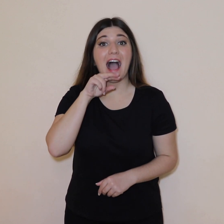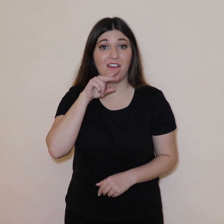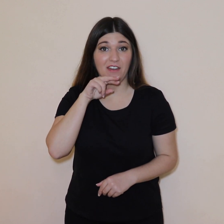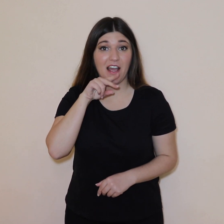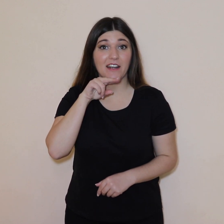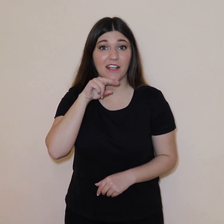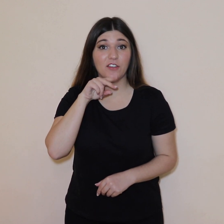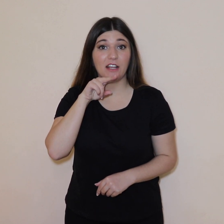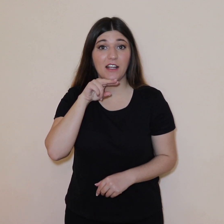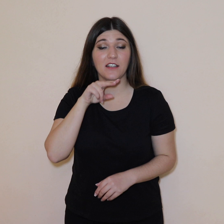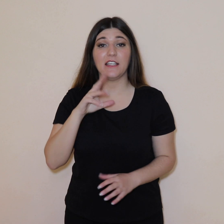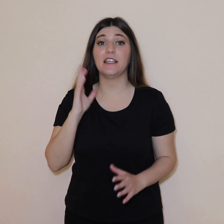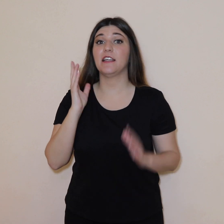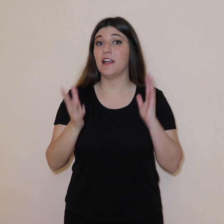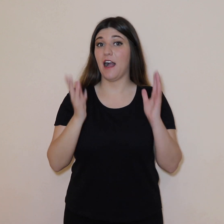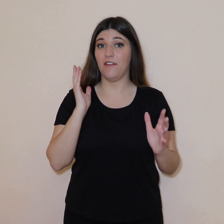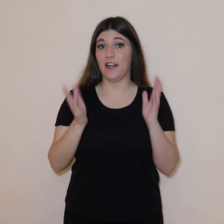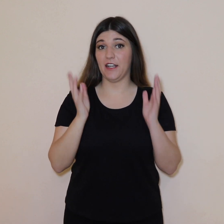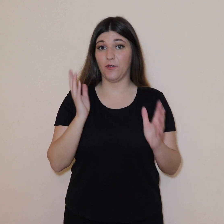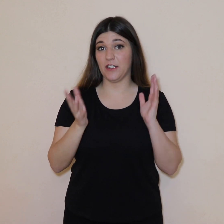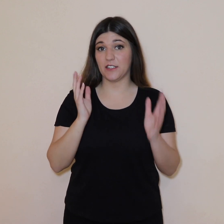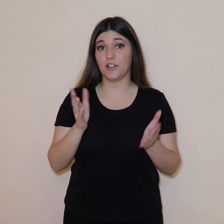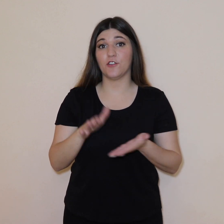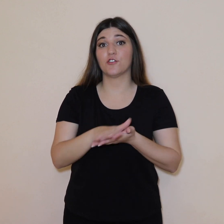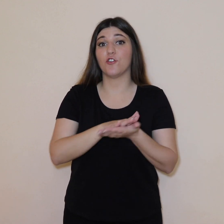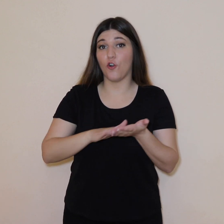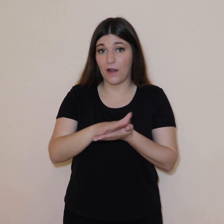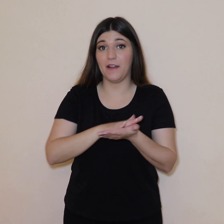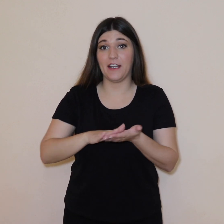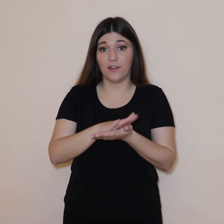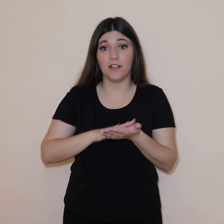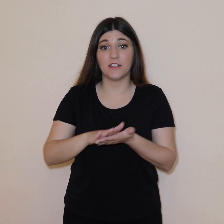"Hablar" en oral y "habla"r en lengua de signos o "hablar en lengua de signos"